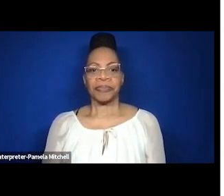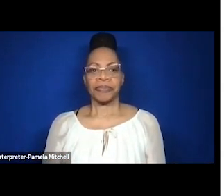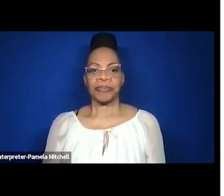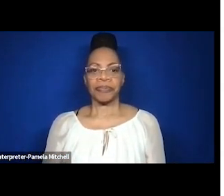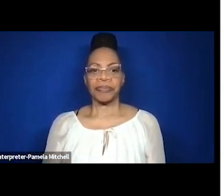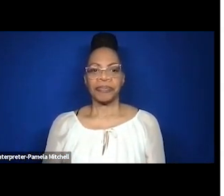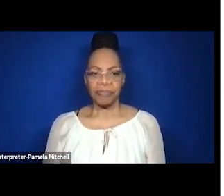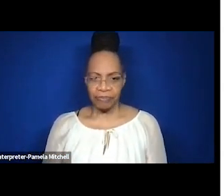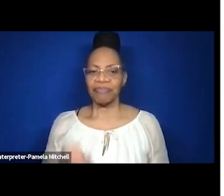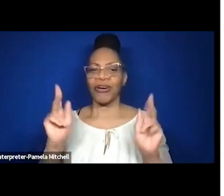Ahí vamos.